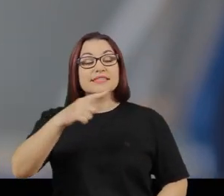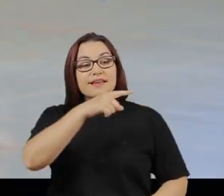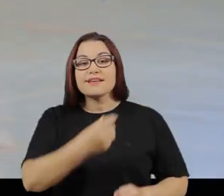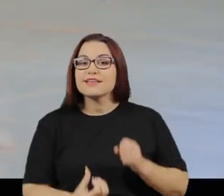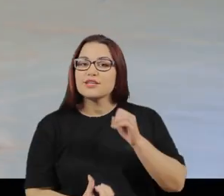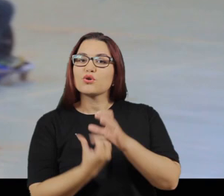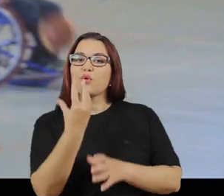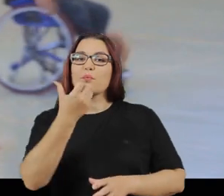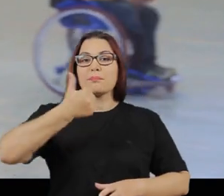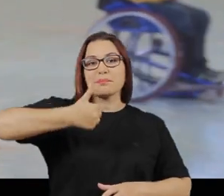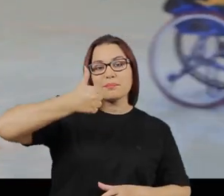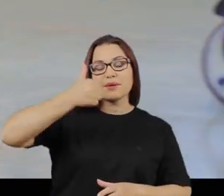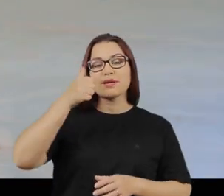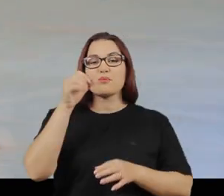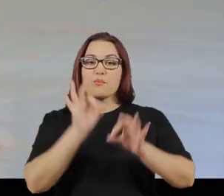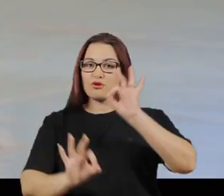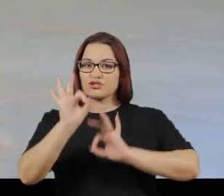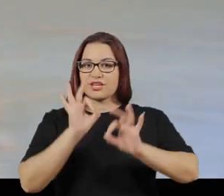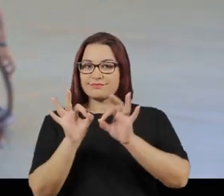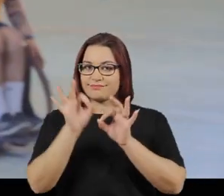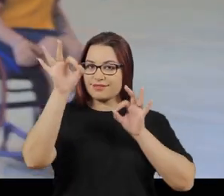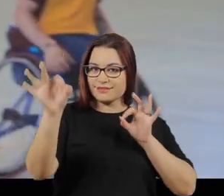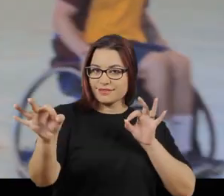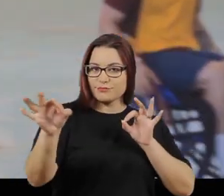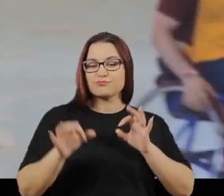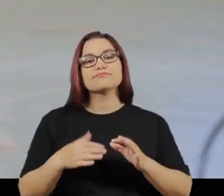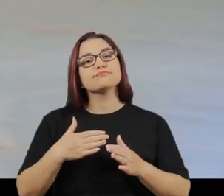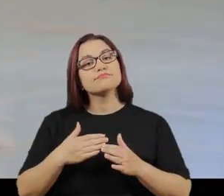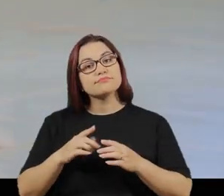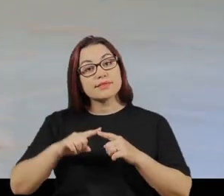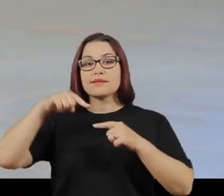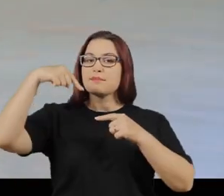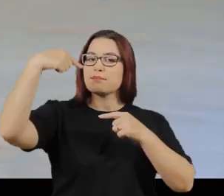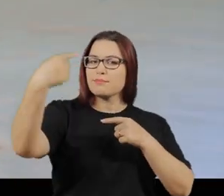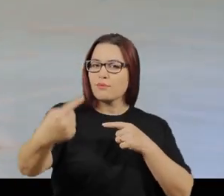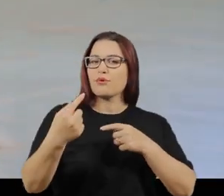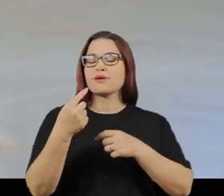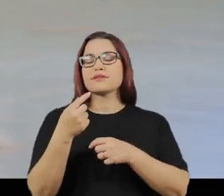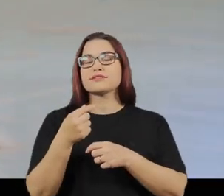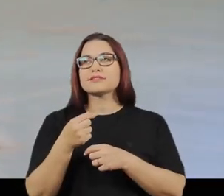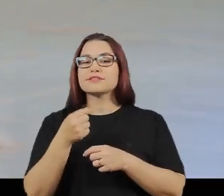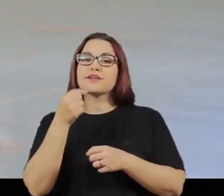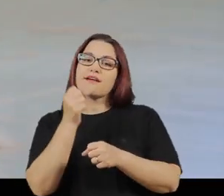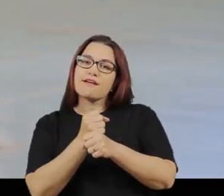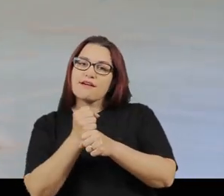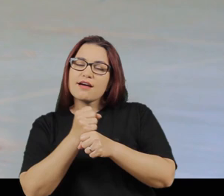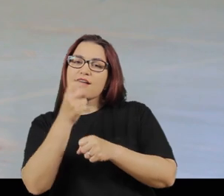Após isso, foi criado há 25 anos o NAEEFA, o Núcleo de Apoio a Estudos da Educação Física